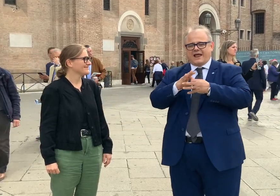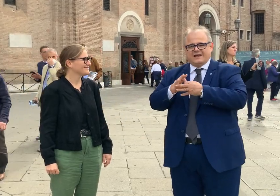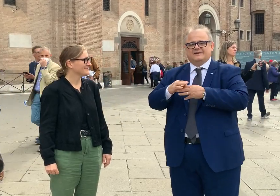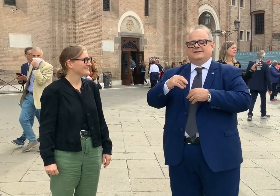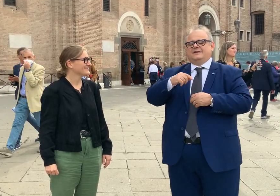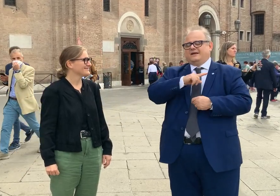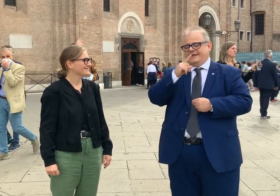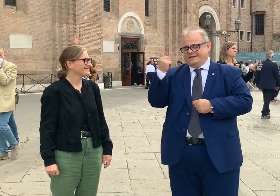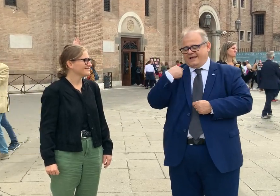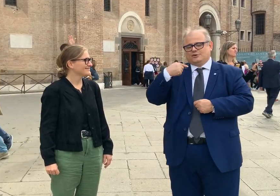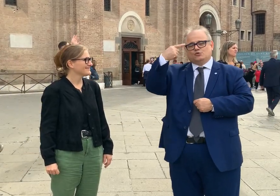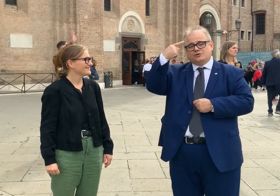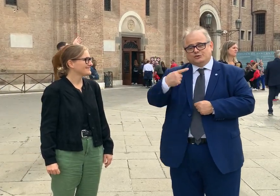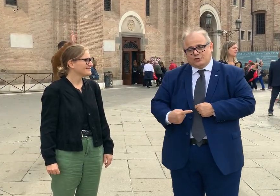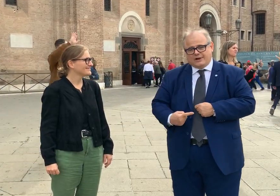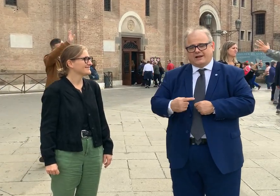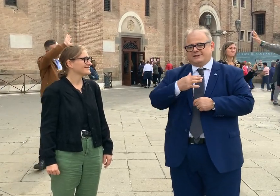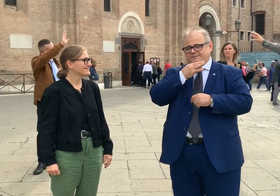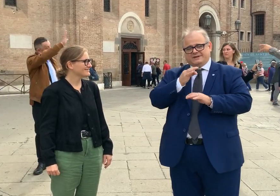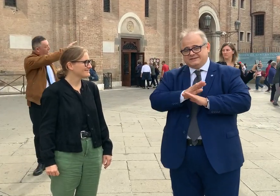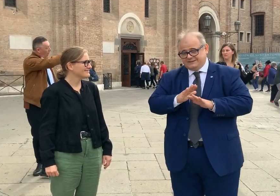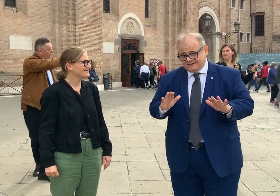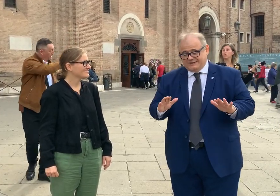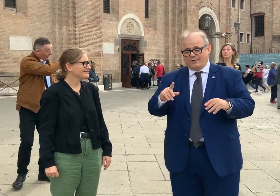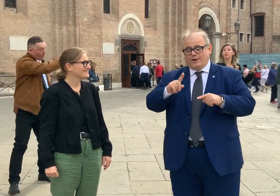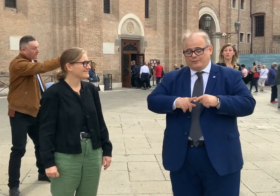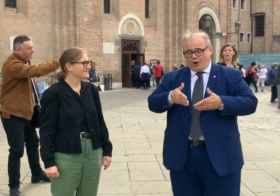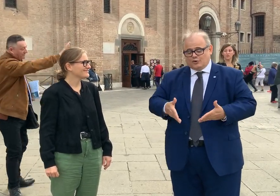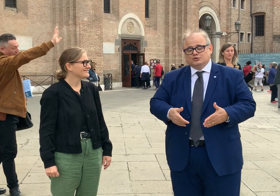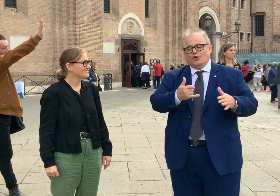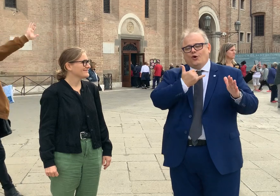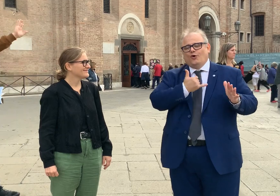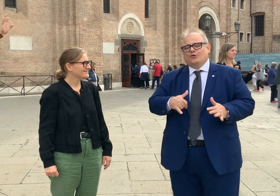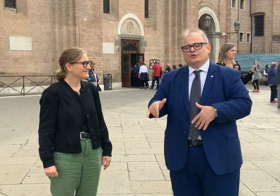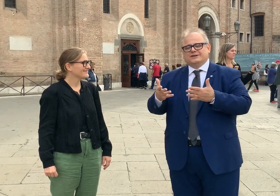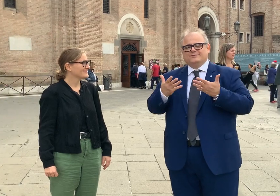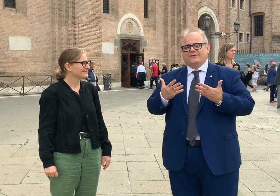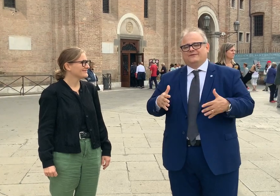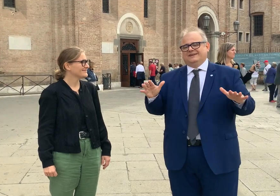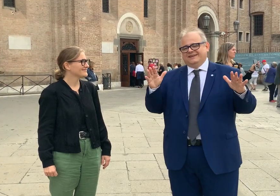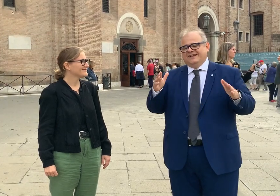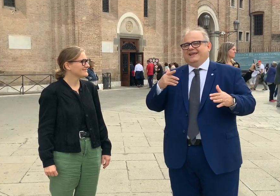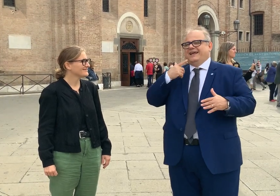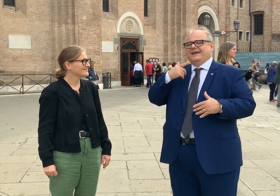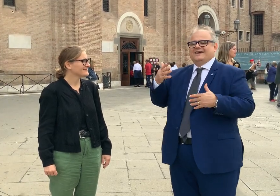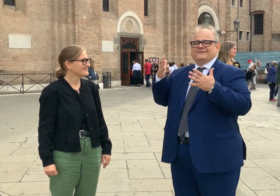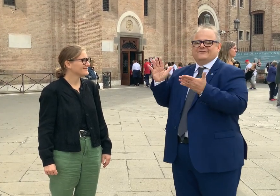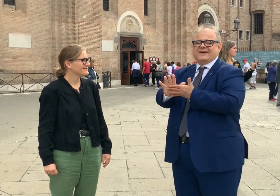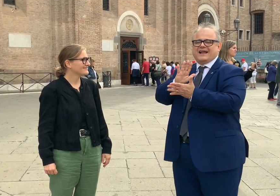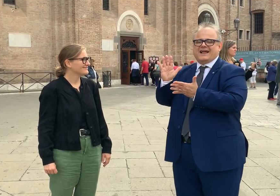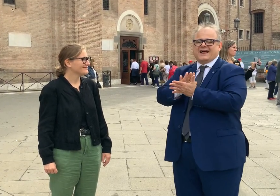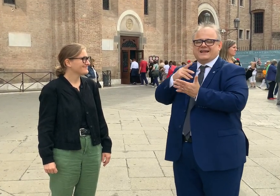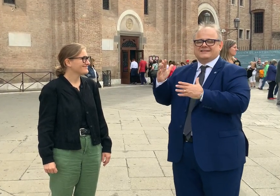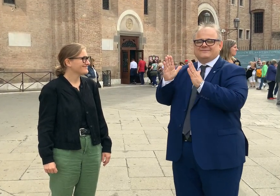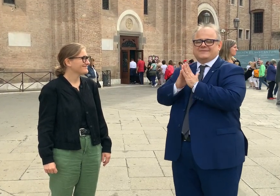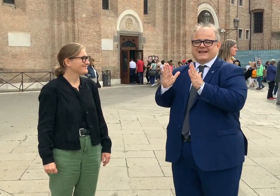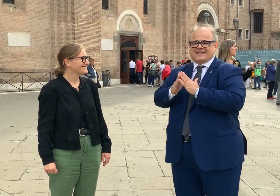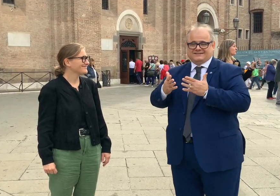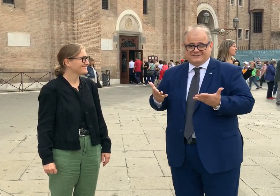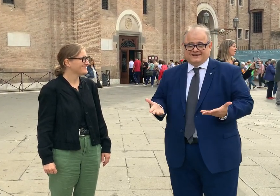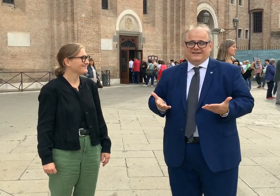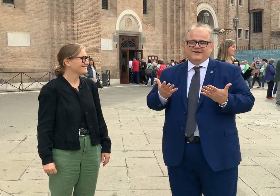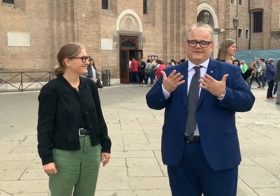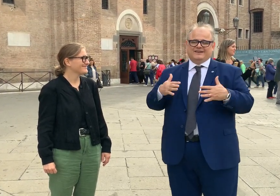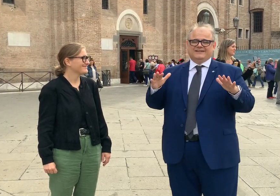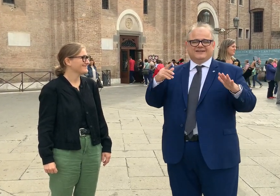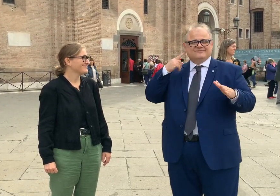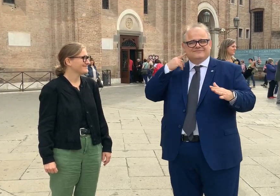l'intensa giornata di ieri e oggi concludiamo il tutto con la Santa Messa dedicata all'ENS.